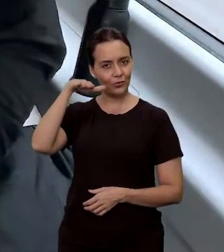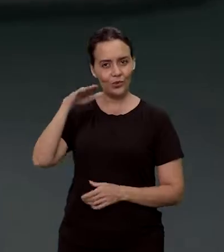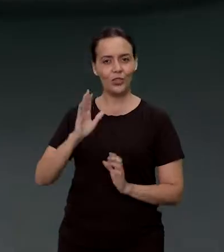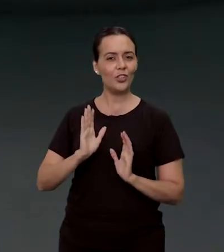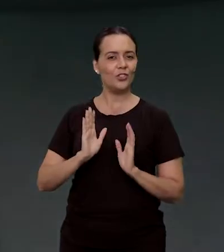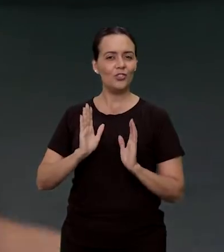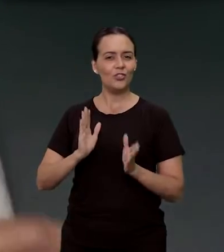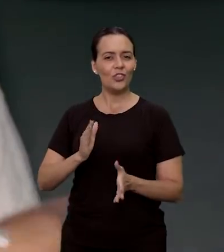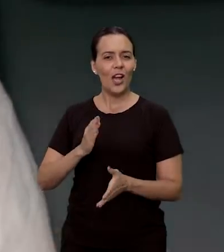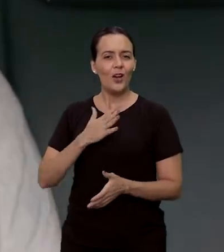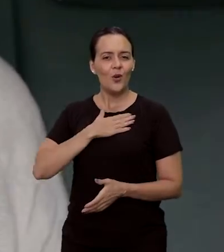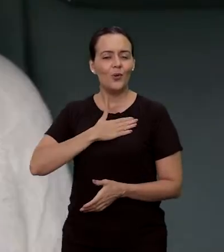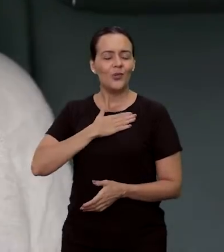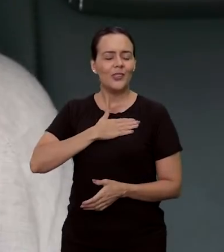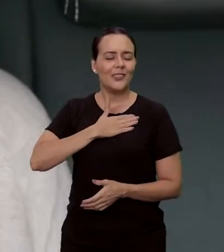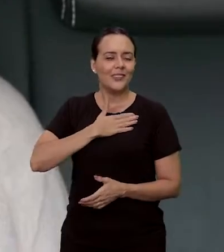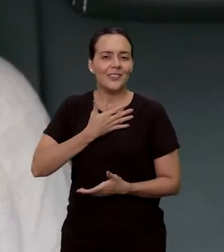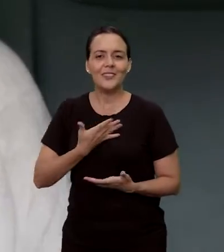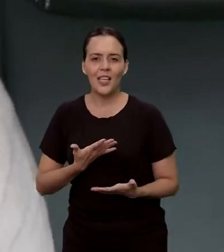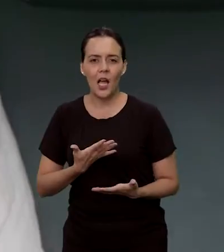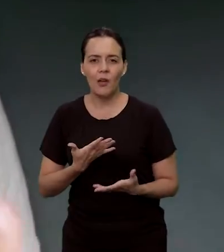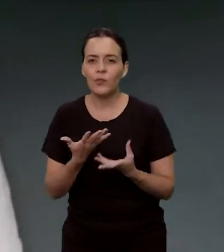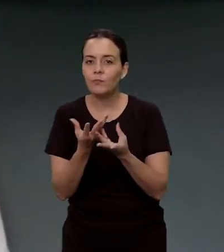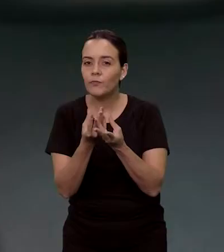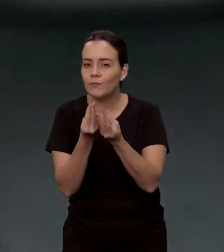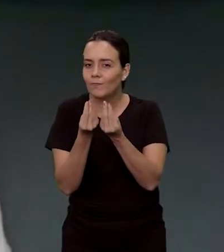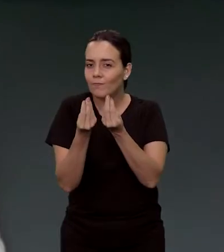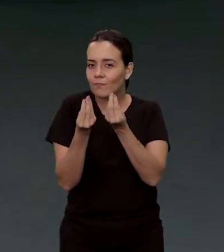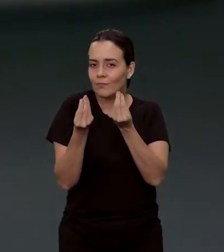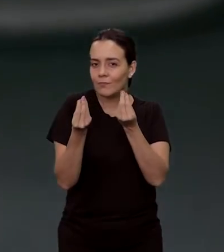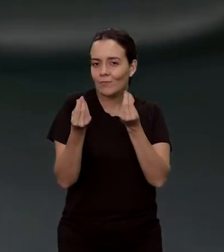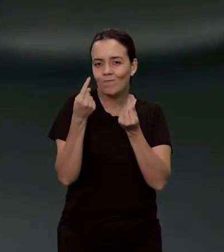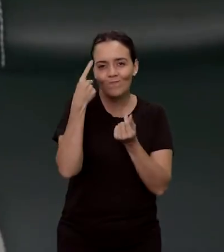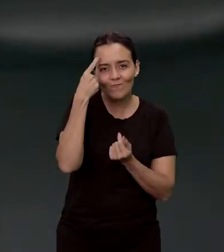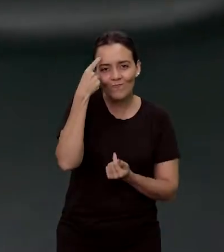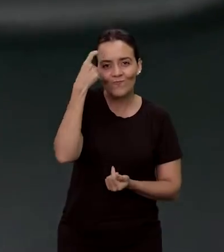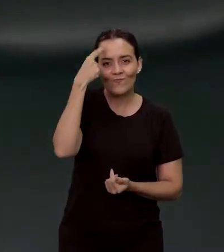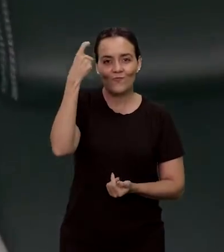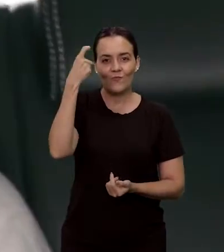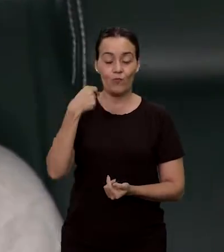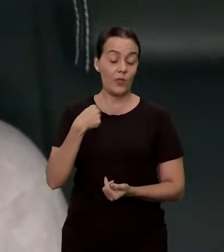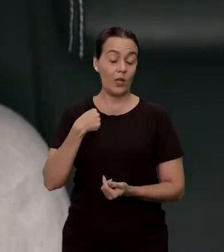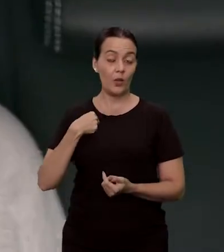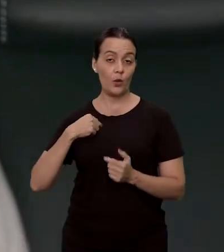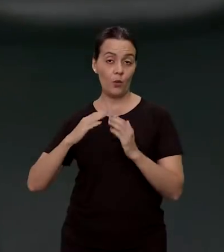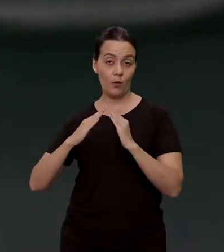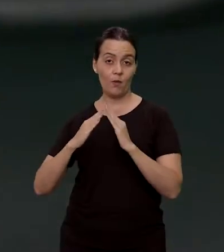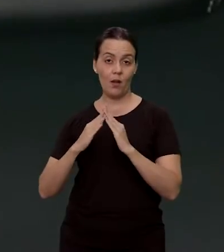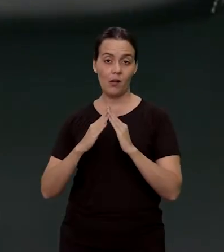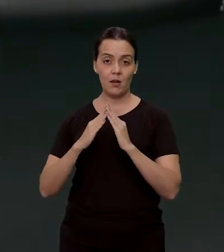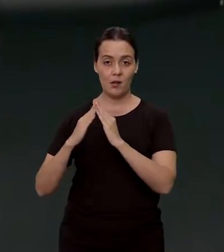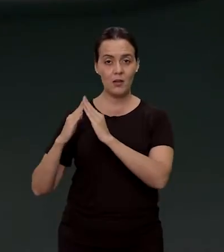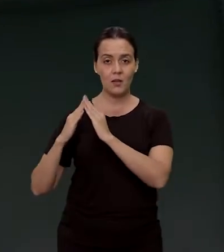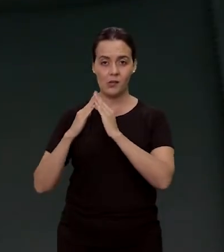me atingia mesmo, para olhar para a sensibilidade de criar. Eu sou uma menina periférica do Embu das Artes,